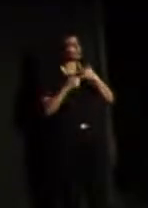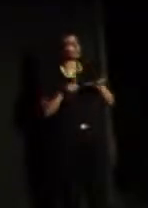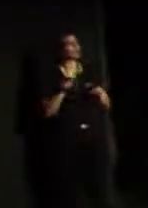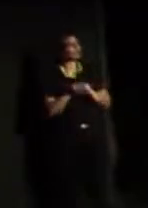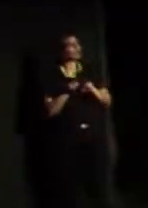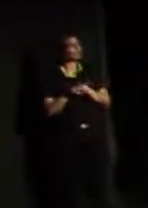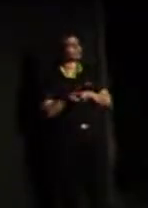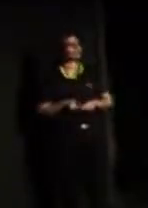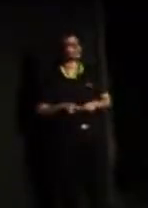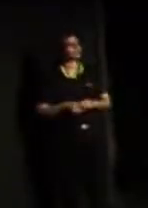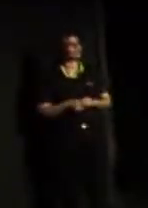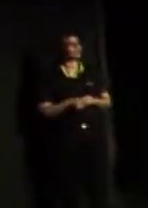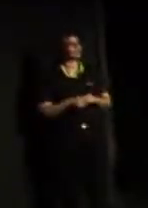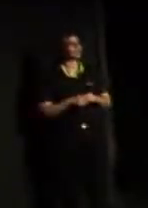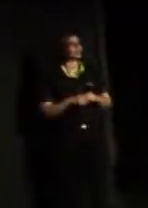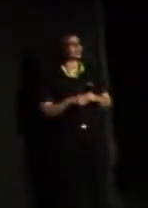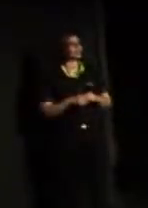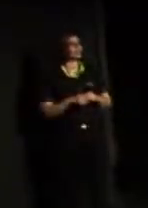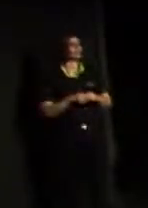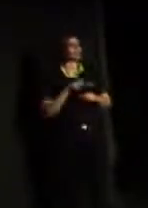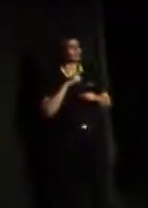Fundamental, técnico, ouvir vocês falarem.